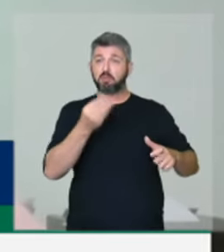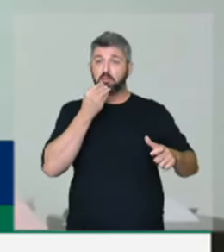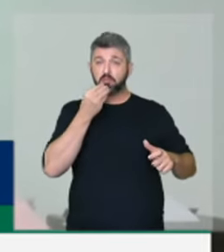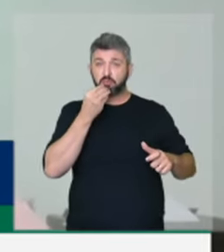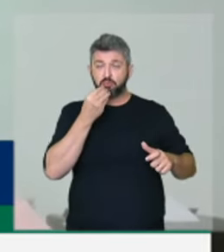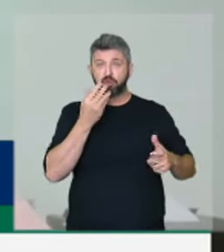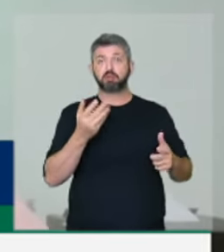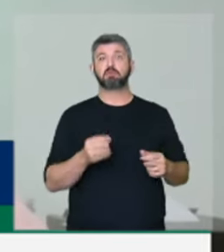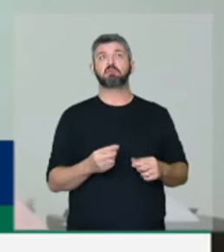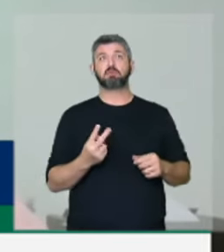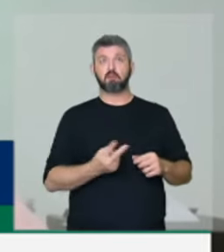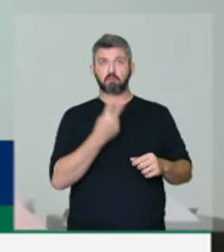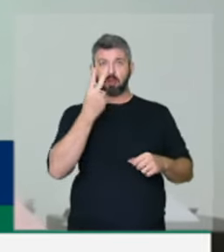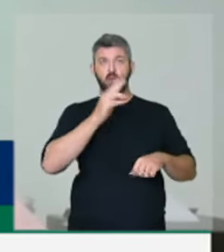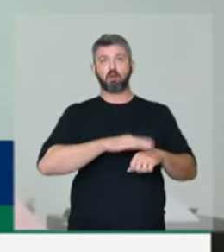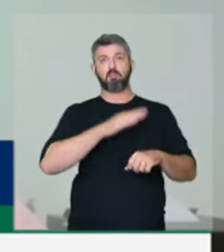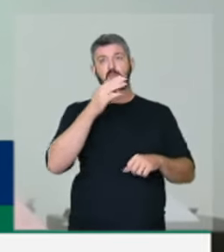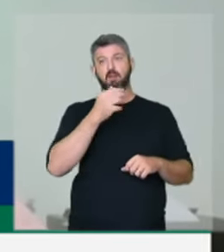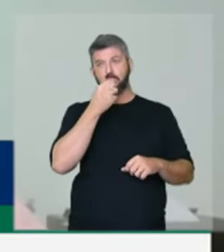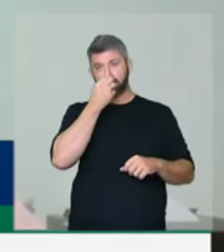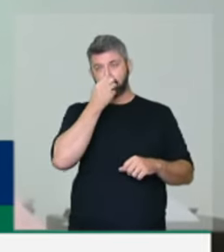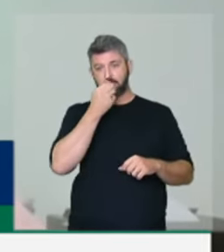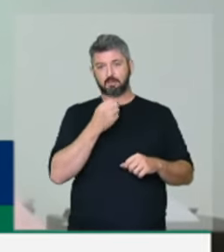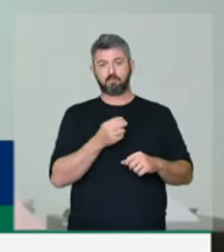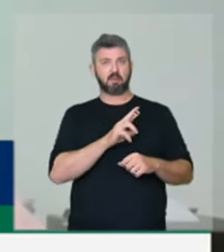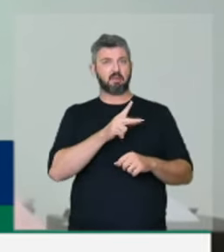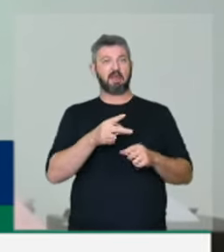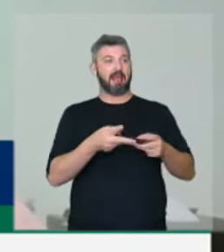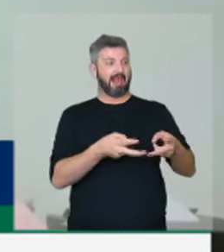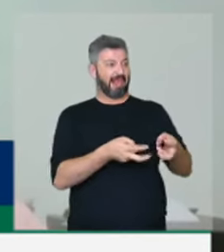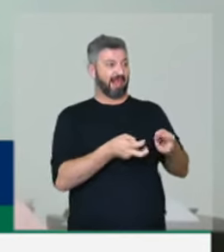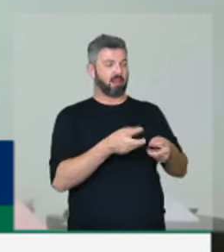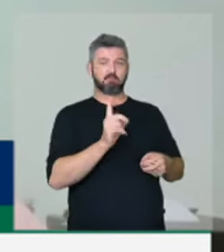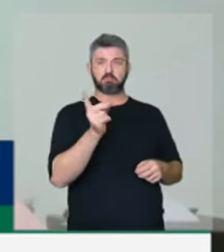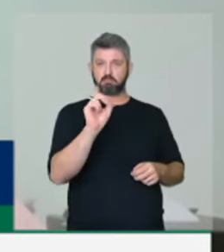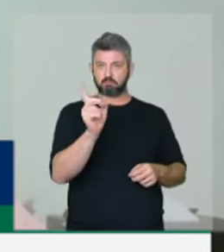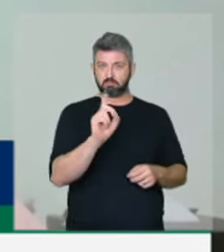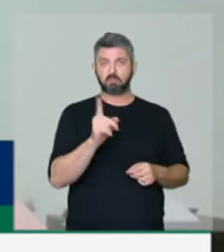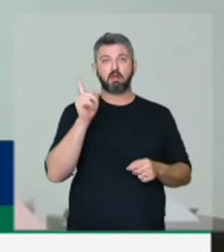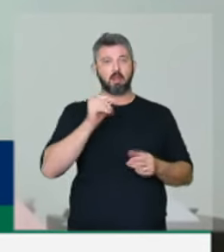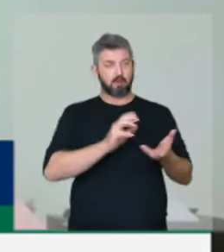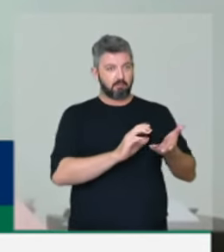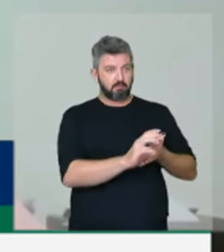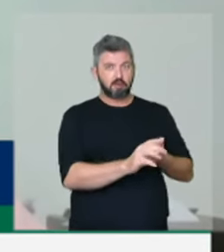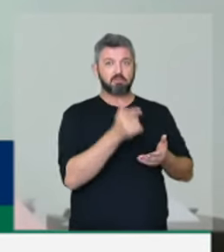DE EXPLORAÇÃO, MAS DE INVESTIMENTO PARA PROTEGER A GRANDE RIQUEZA DESSE PAÍS QUE É A RIQUEZA CULTURAL.